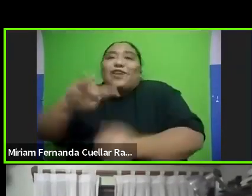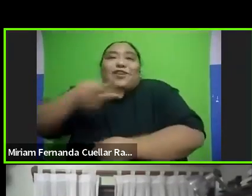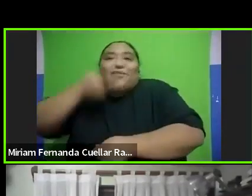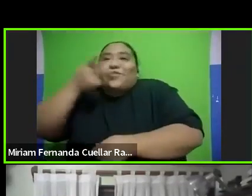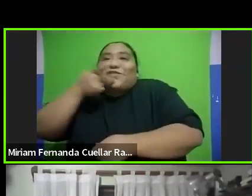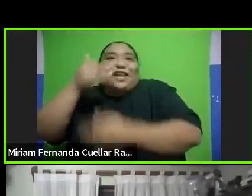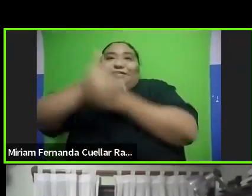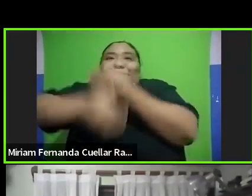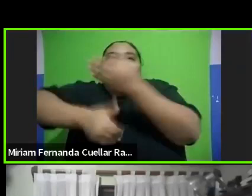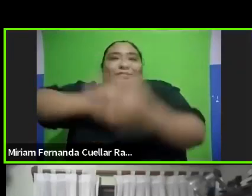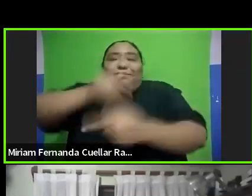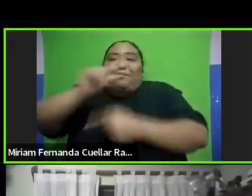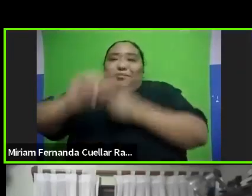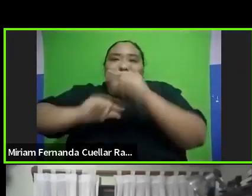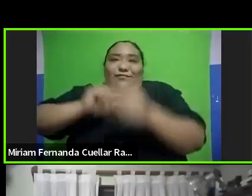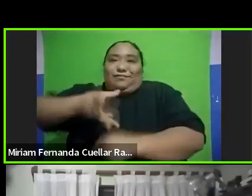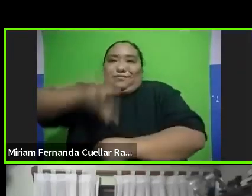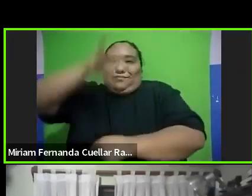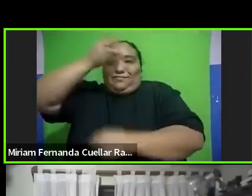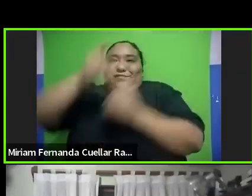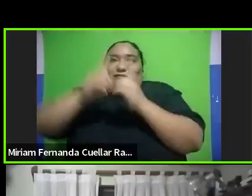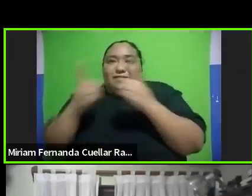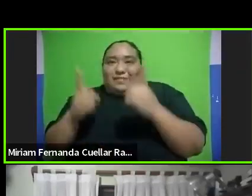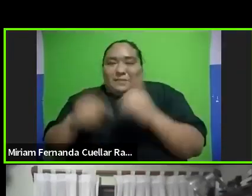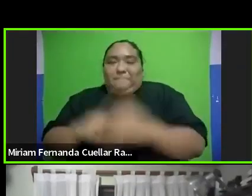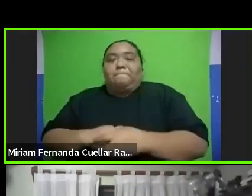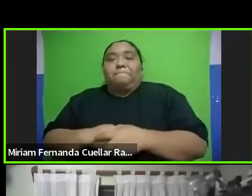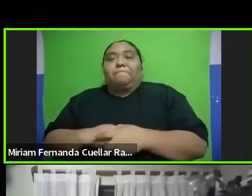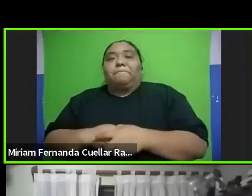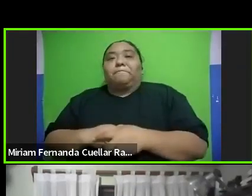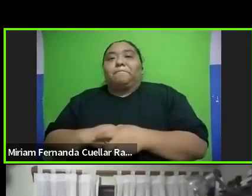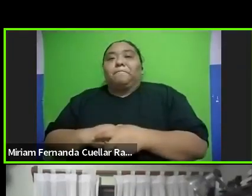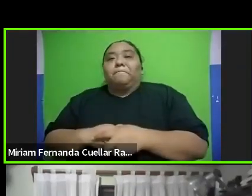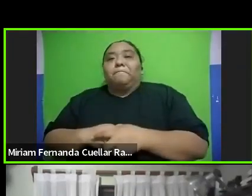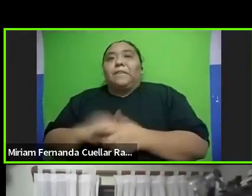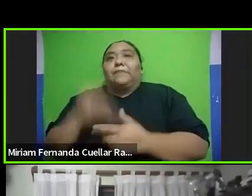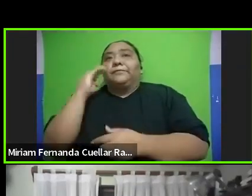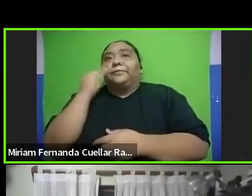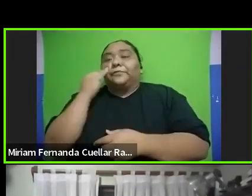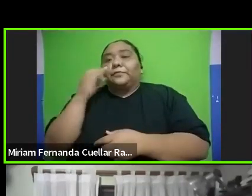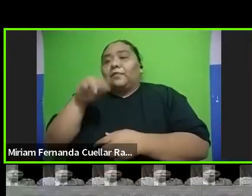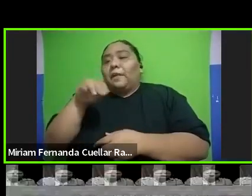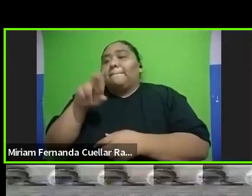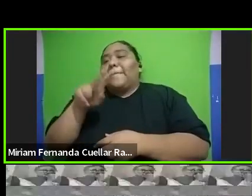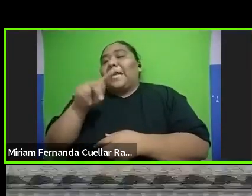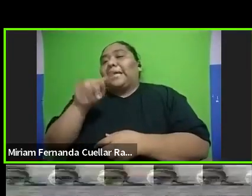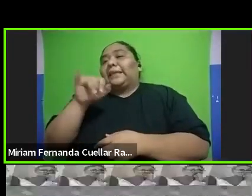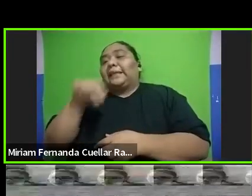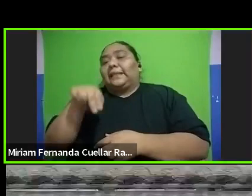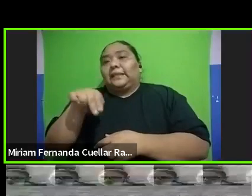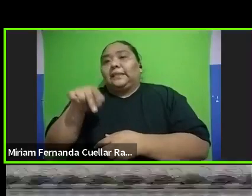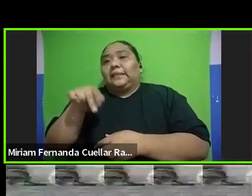Muchas gracias.